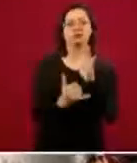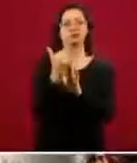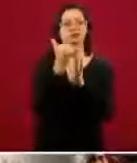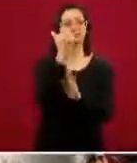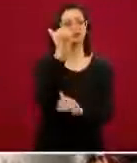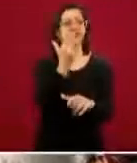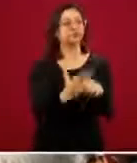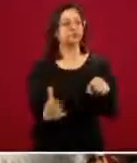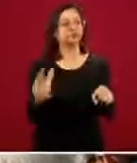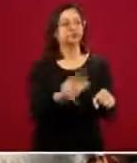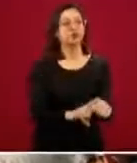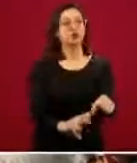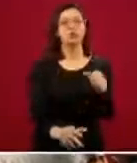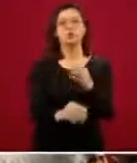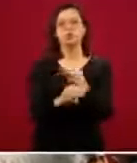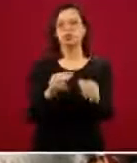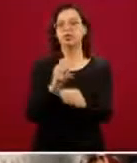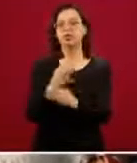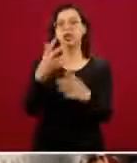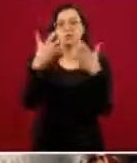equipamiento e insumos, que es lo que más necesita el instituto.